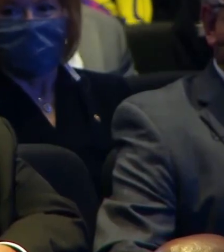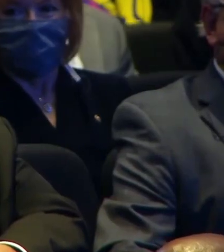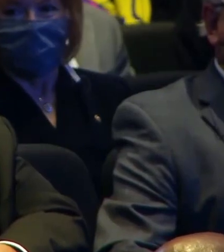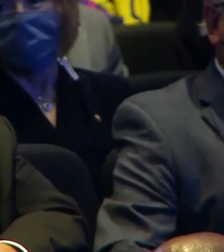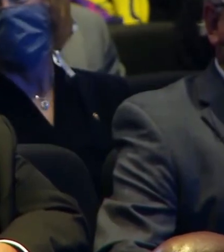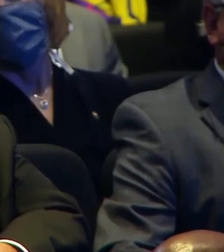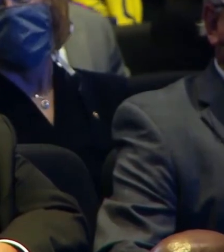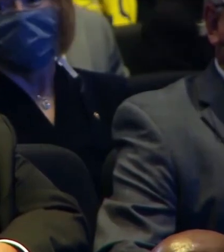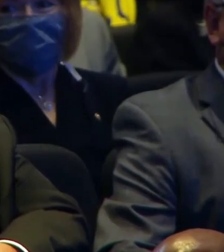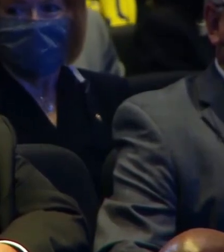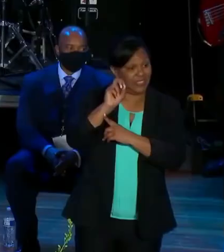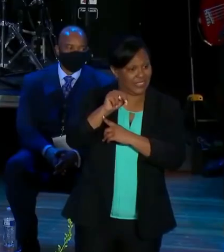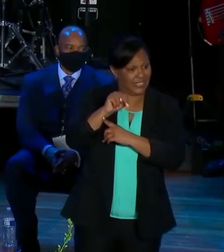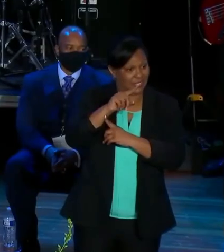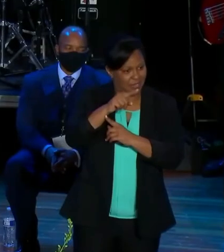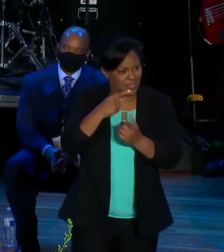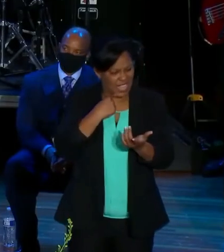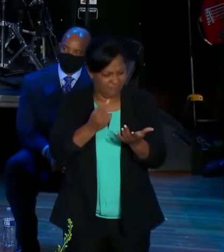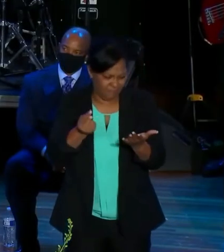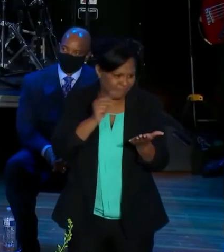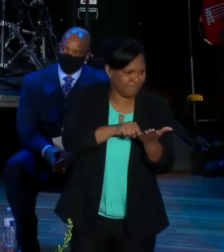""Allting har sin tid, och vart företag under himmelen har sin stund""